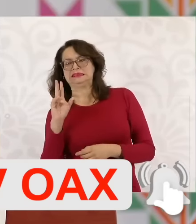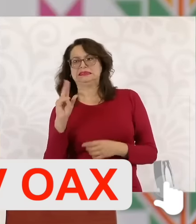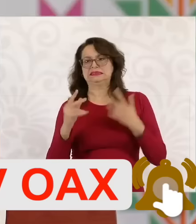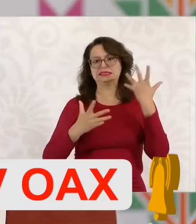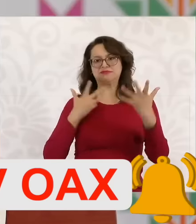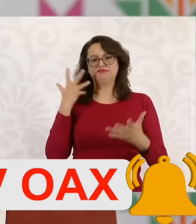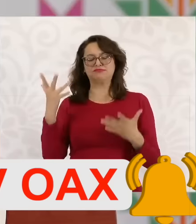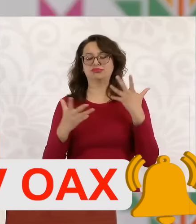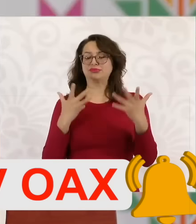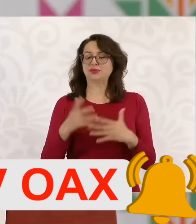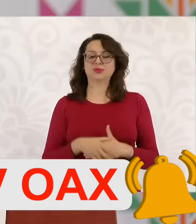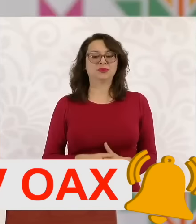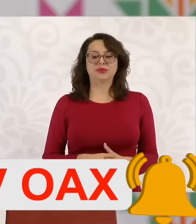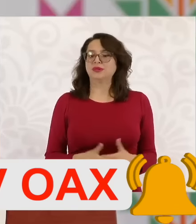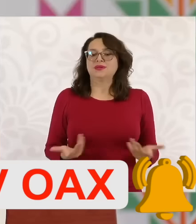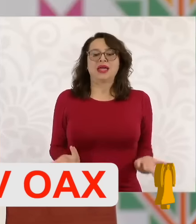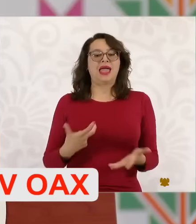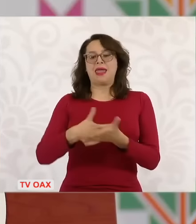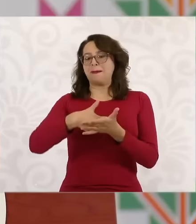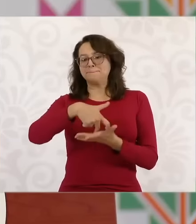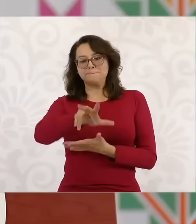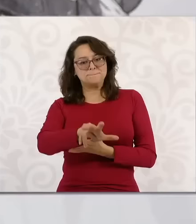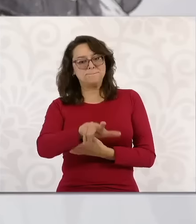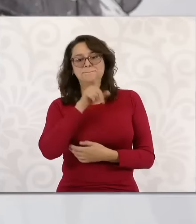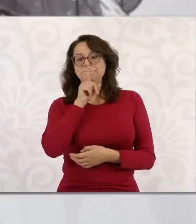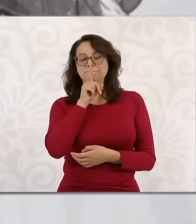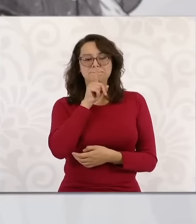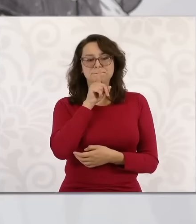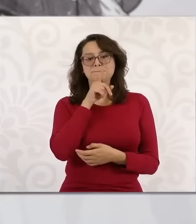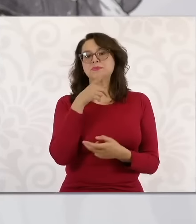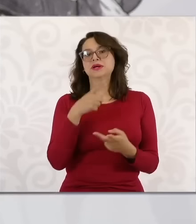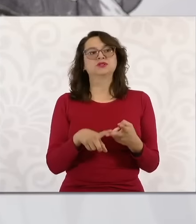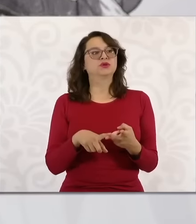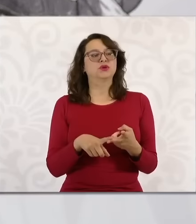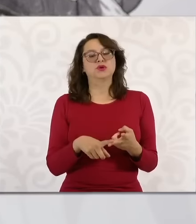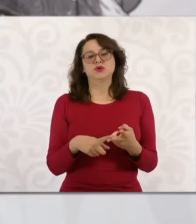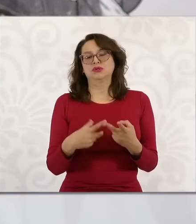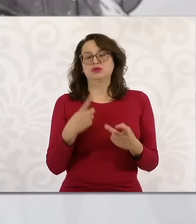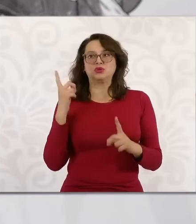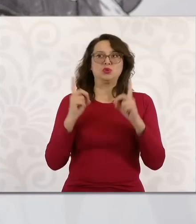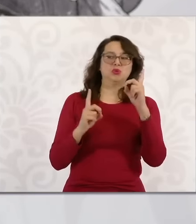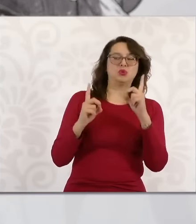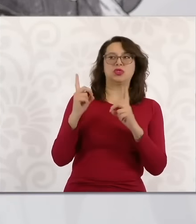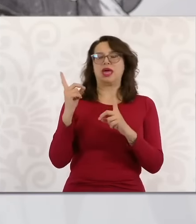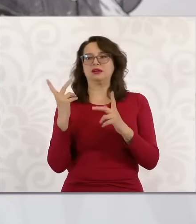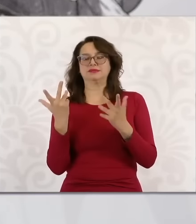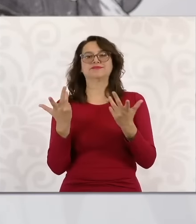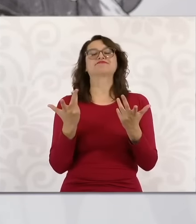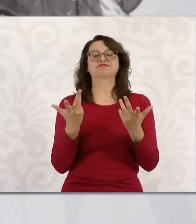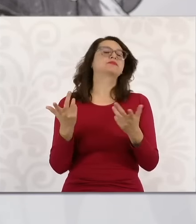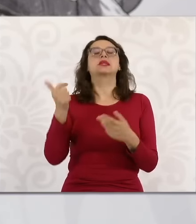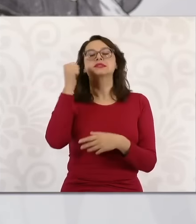pues evita que haya inversiones porque hablan de muchas incertidumbres, pero la principal pues es